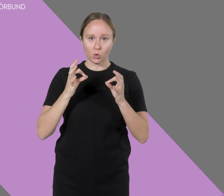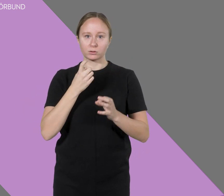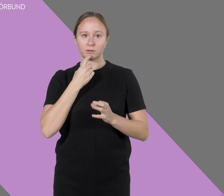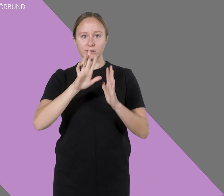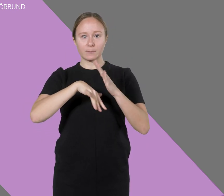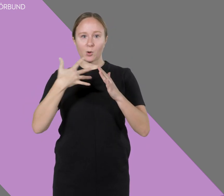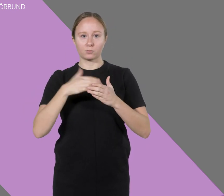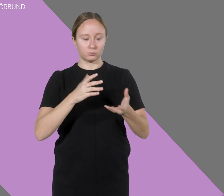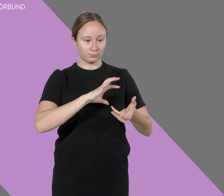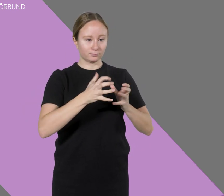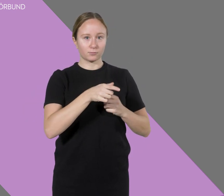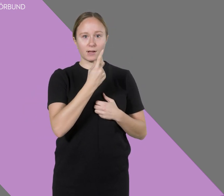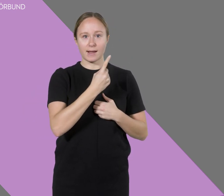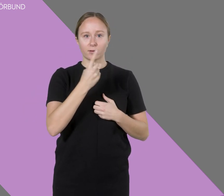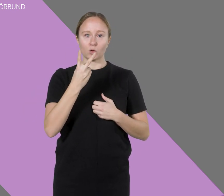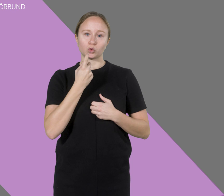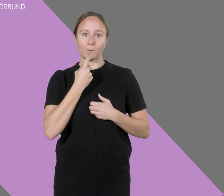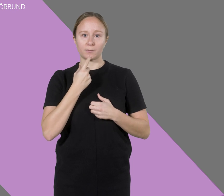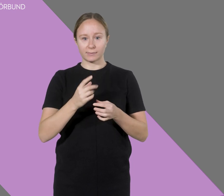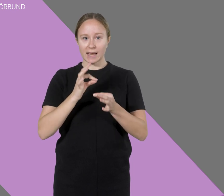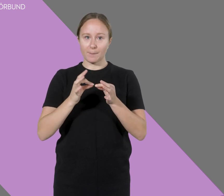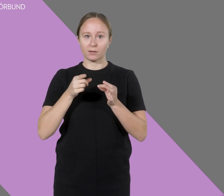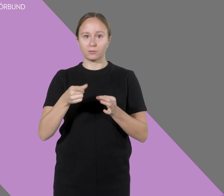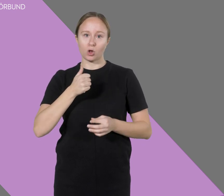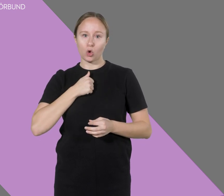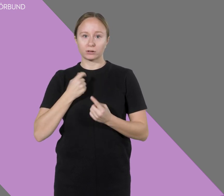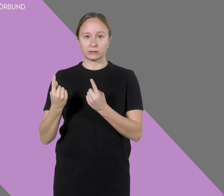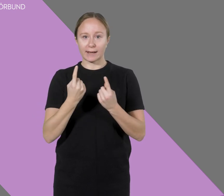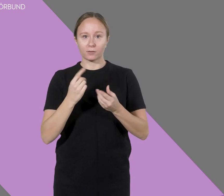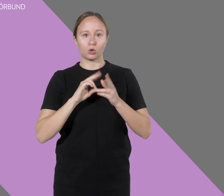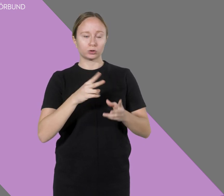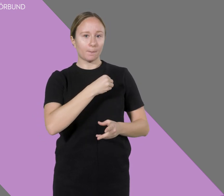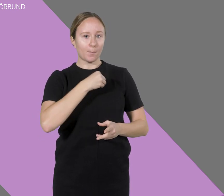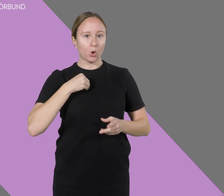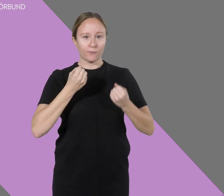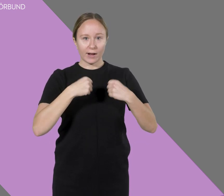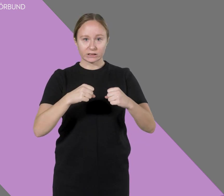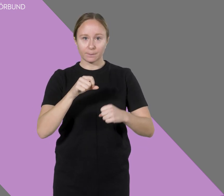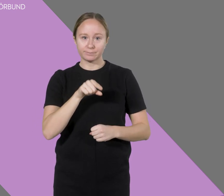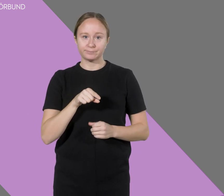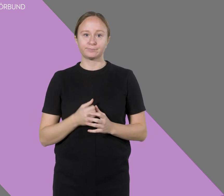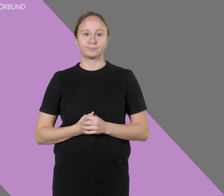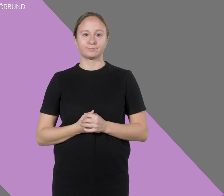hur finskt teckenspråk och appen 112 Suomi lämpar sig för nödsituationer - och myndighetsverksamhet.